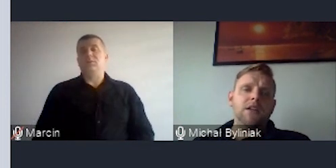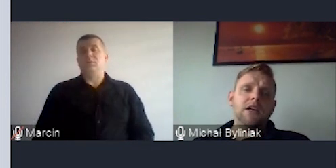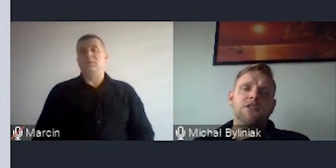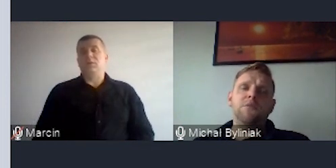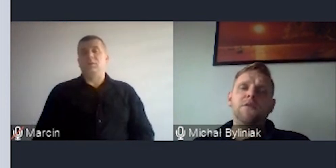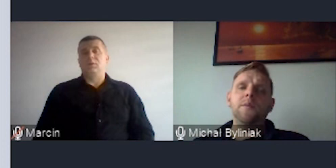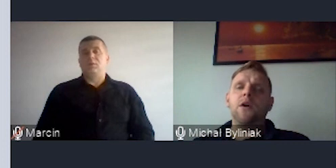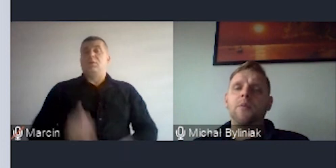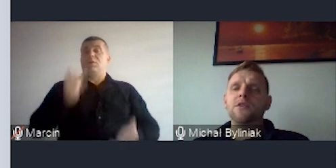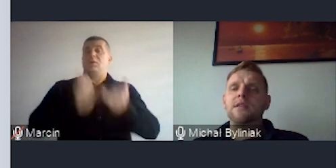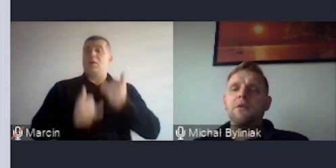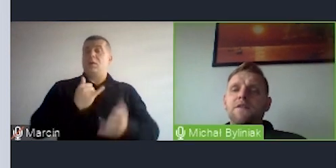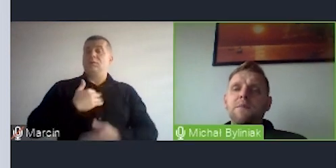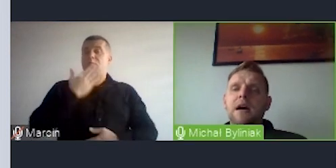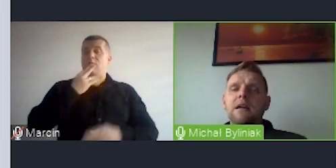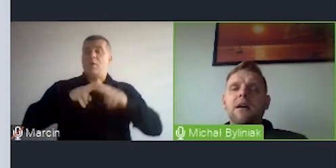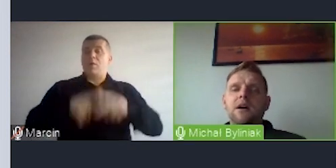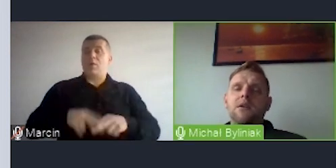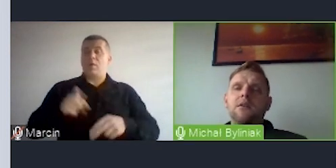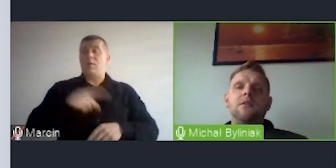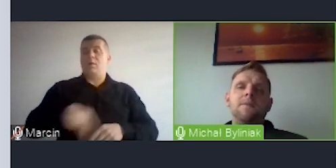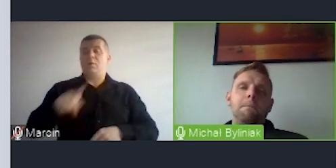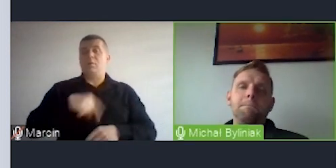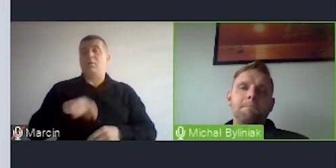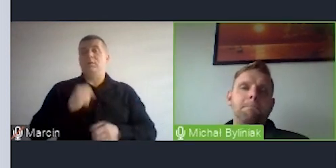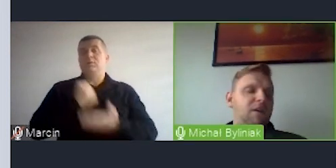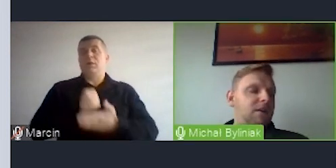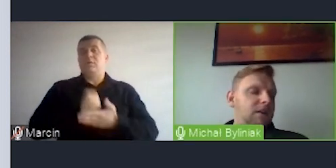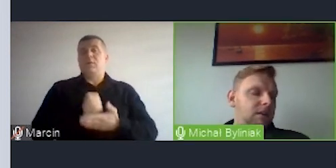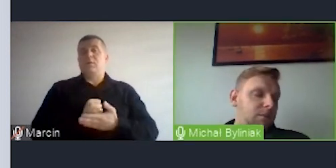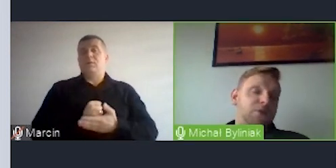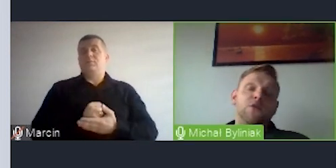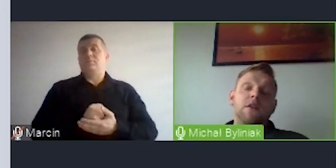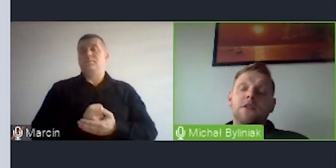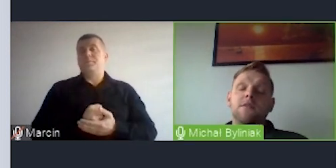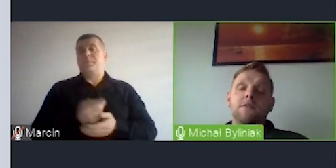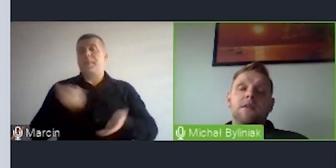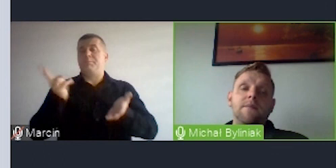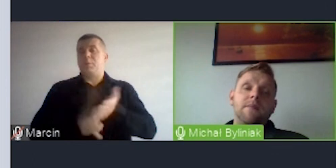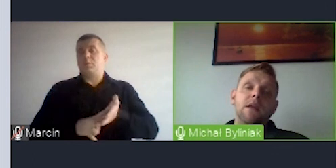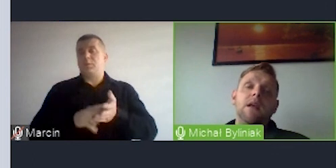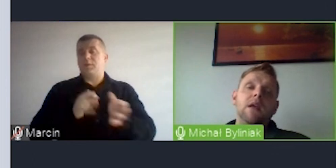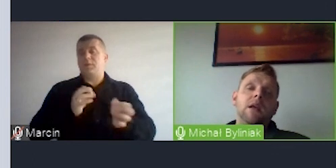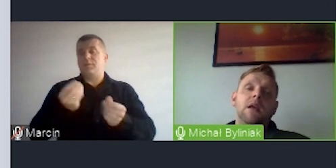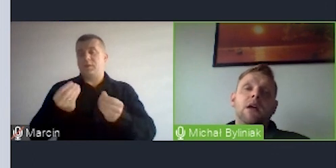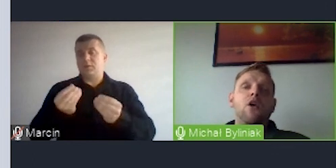Jeśli mówimy o pozostałych wymiarach podwójnego finansowania.